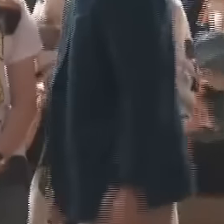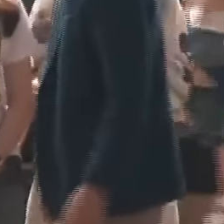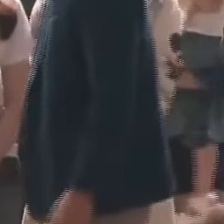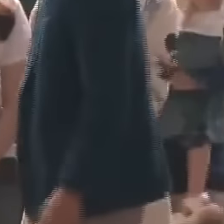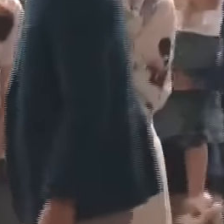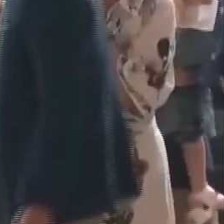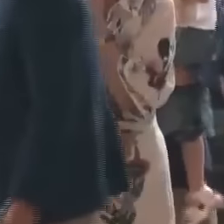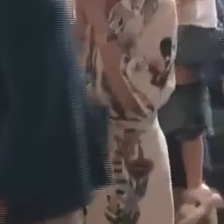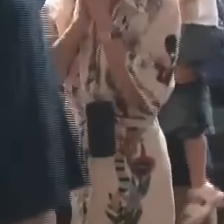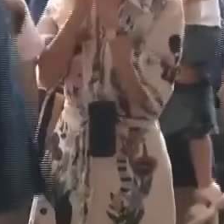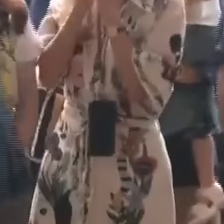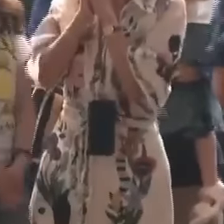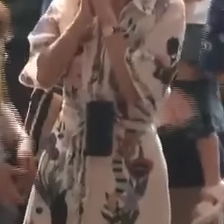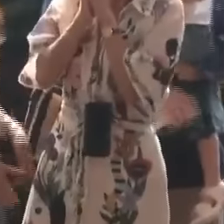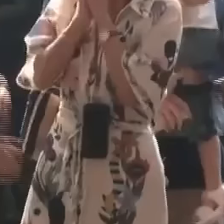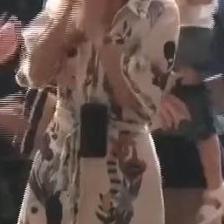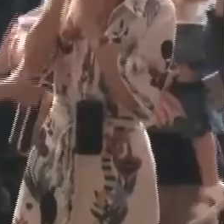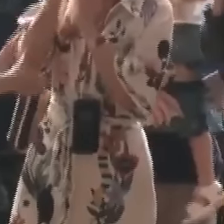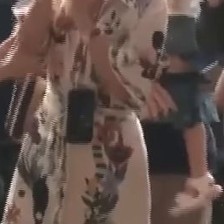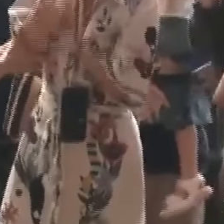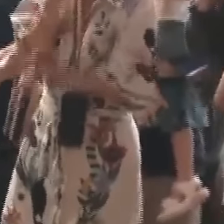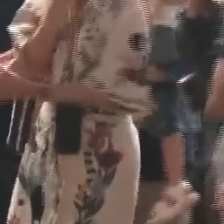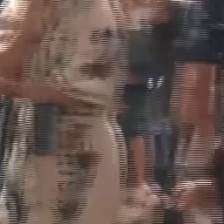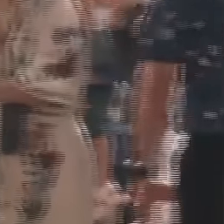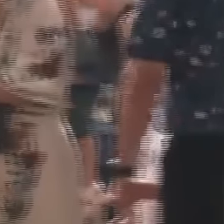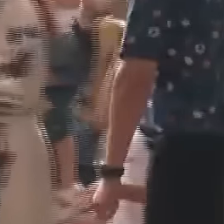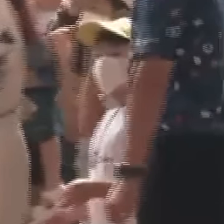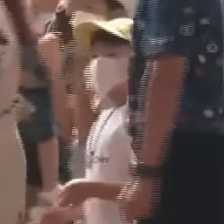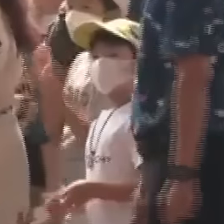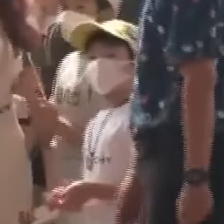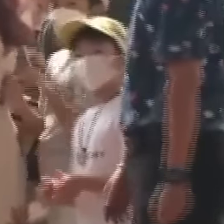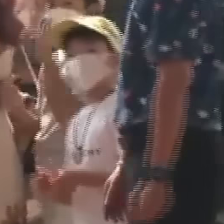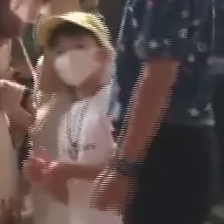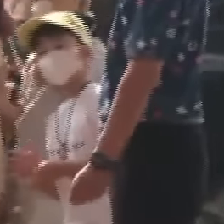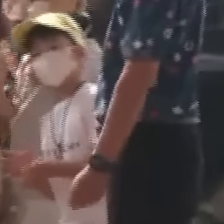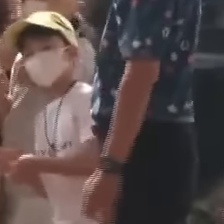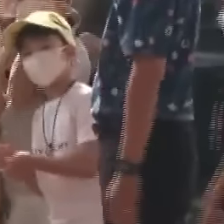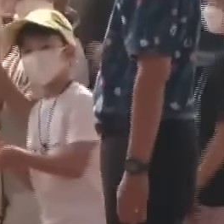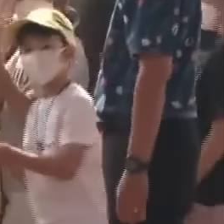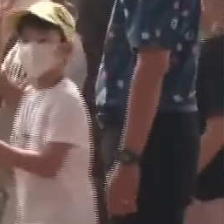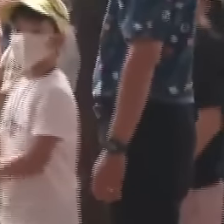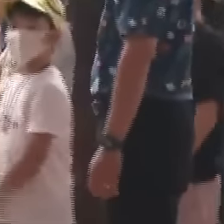ในรัฐบาลไปถึงคนราชทัณฑ์แพทย์โรงพยาบาล ตำรวจที่เป็นลงความเห็นอืว่านักโทษทักษิณ